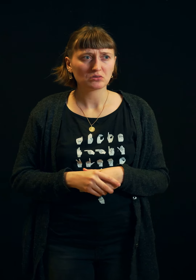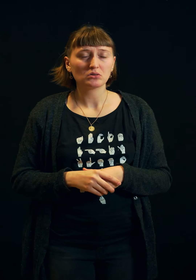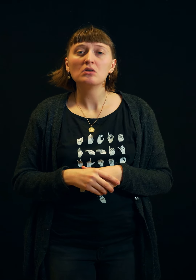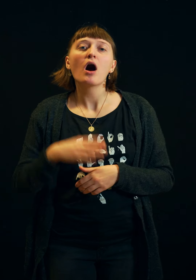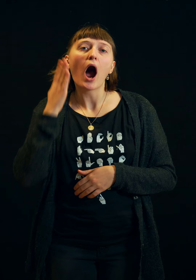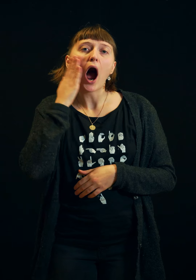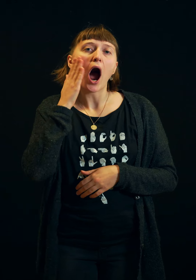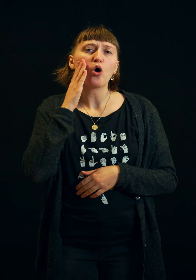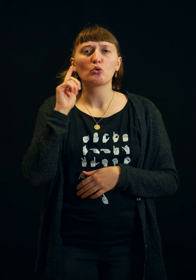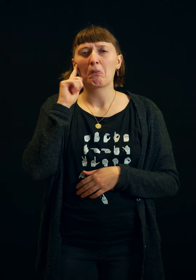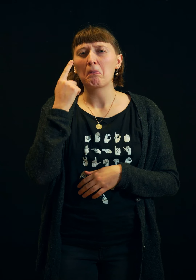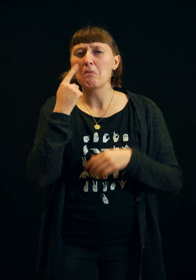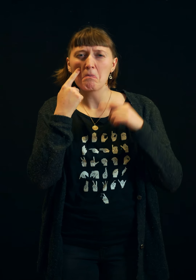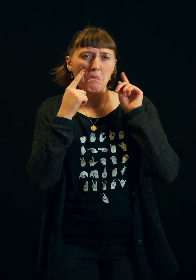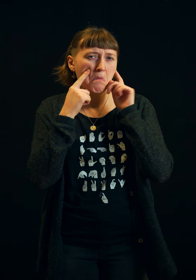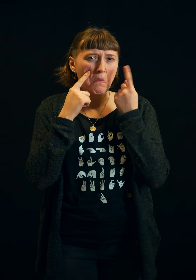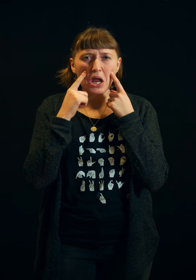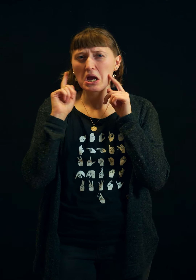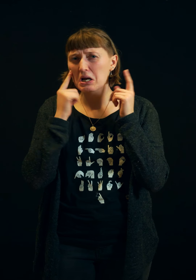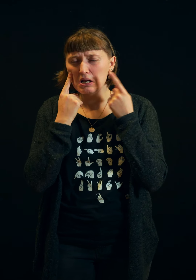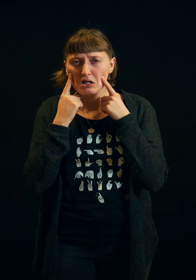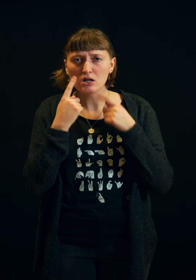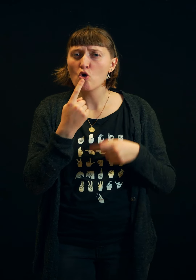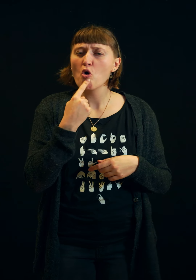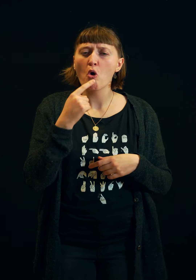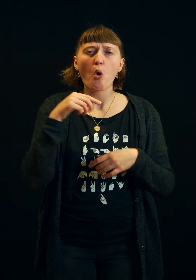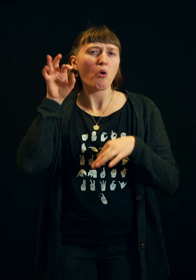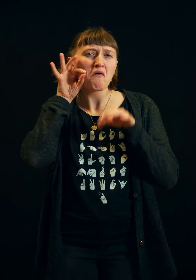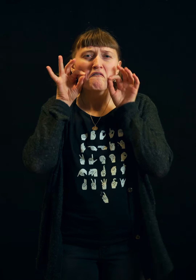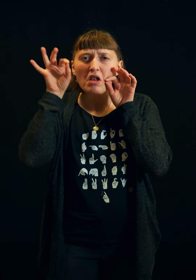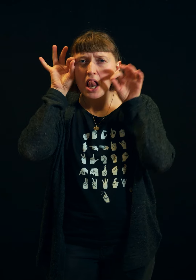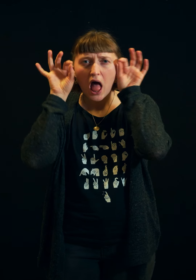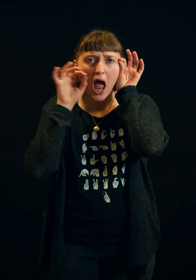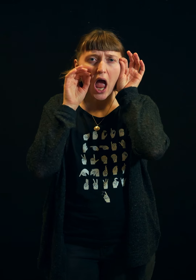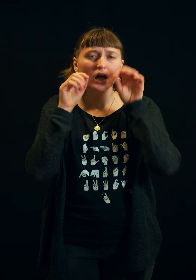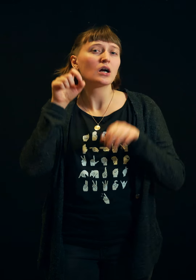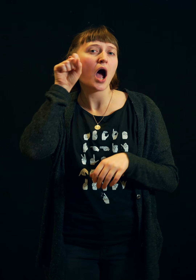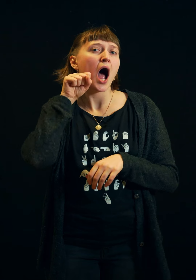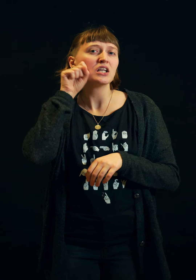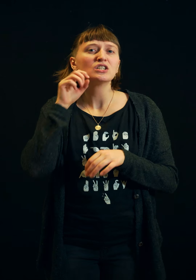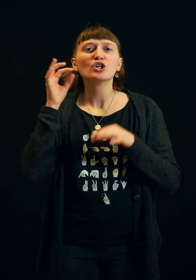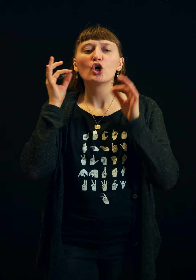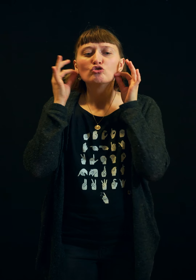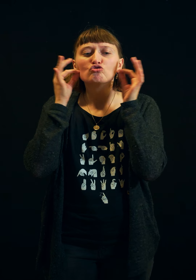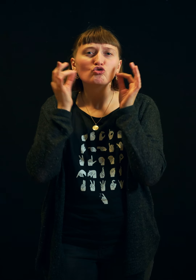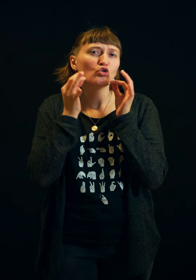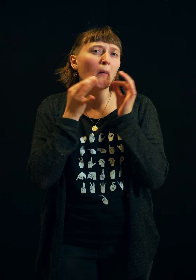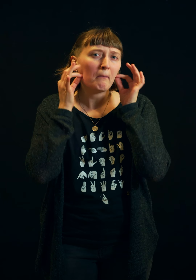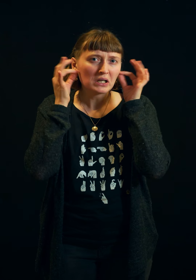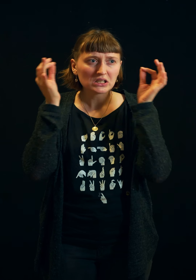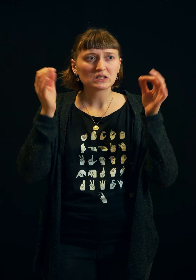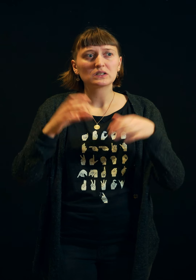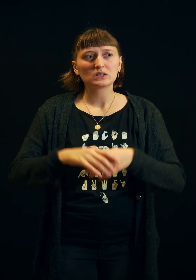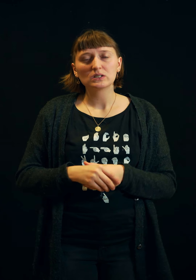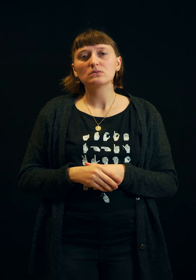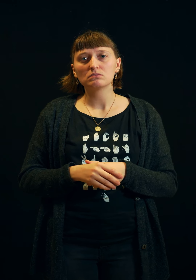Ein Teint wie ein Schlachtfeld, Rasierer geschändet, die Pickel bereits Clerasil resistent.